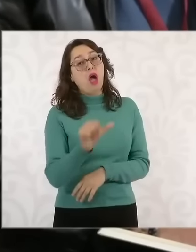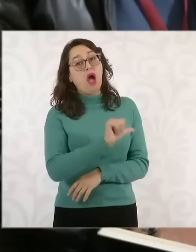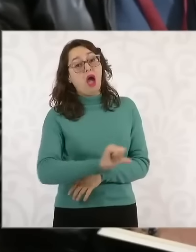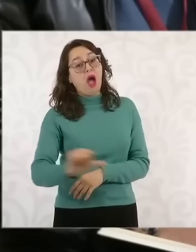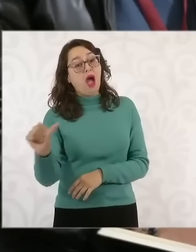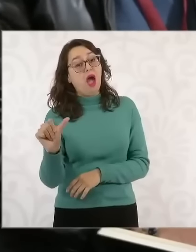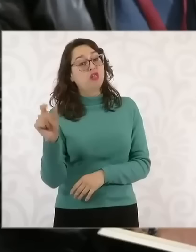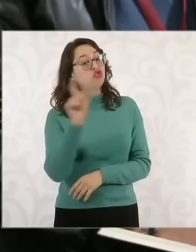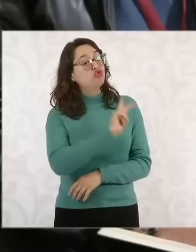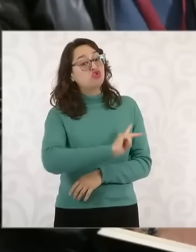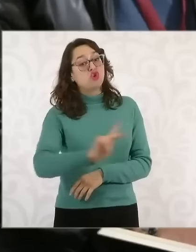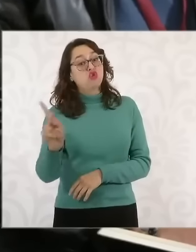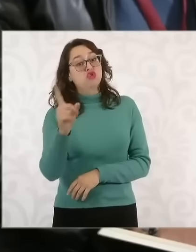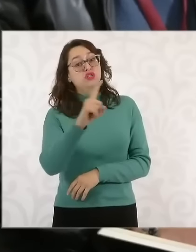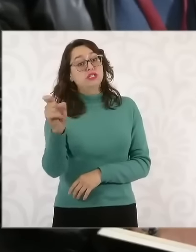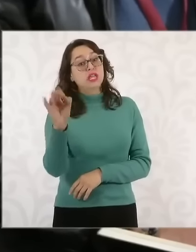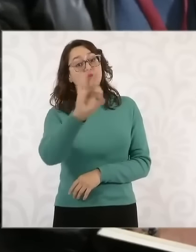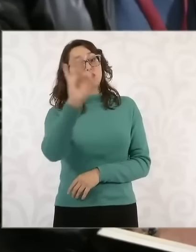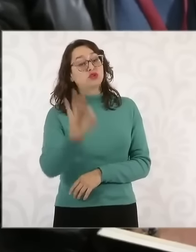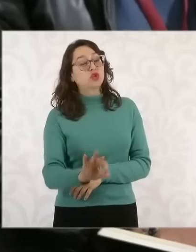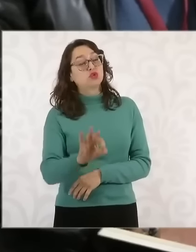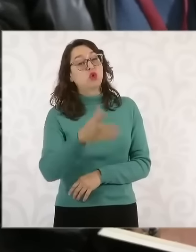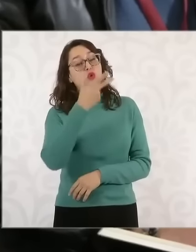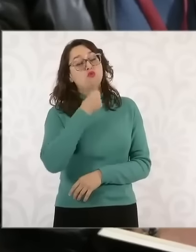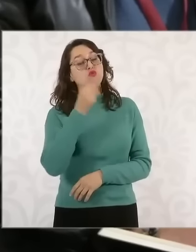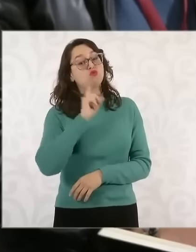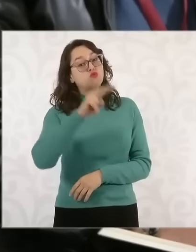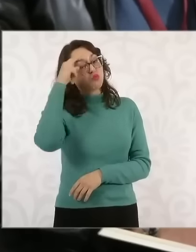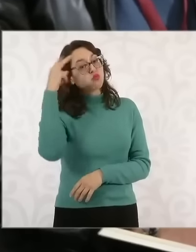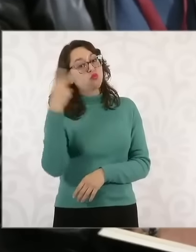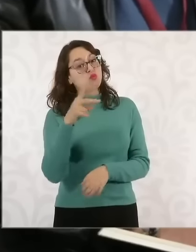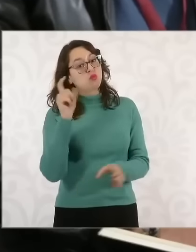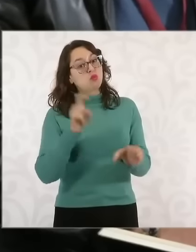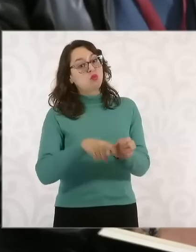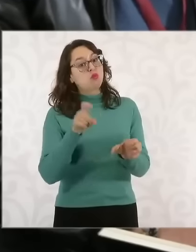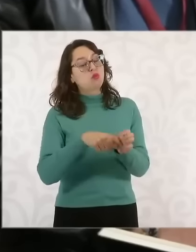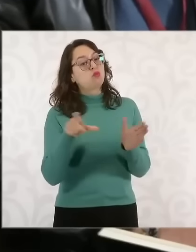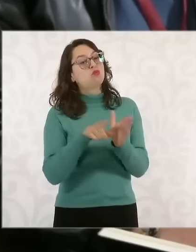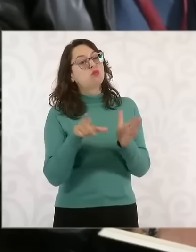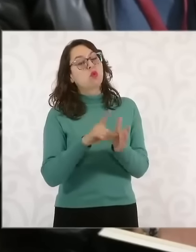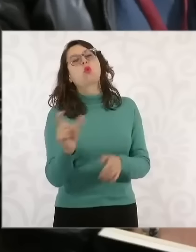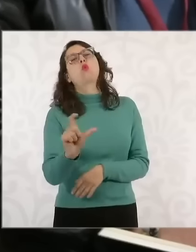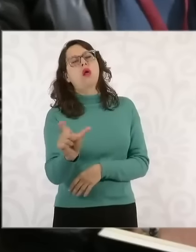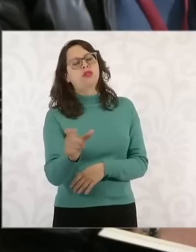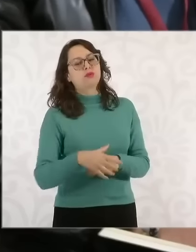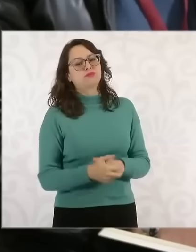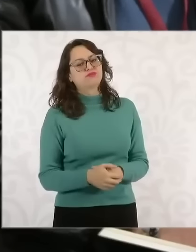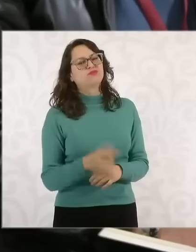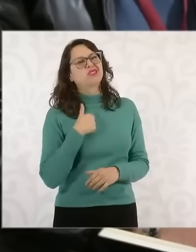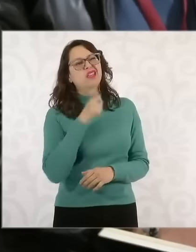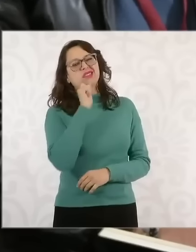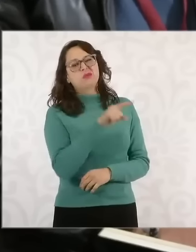al 100% pues afiliada a la derechocia? Y en ese sentido también surge una una duda en este tema.